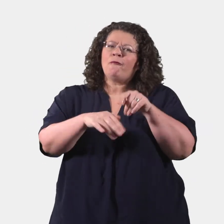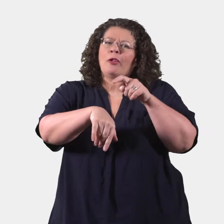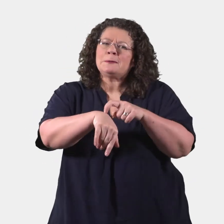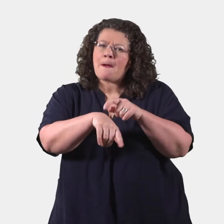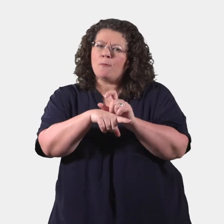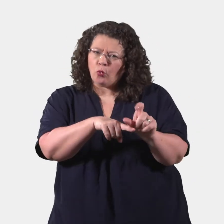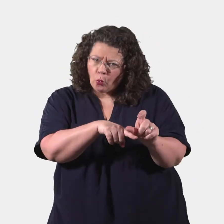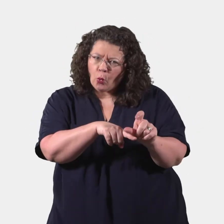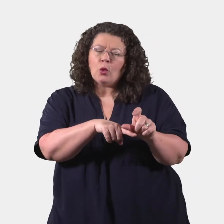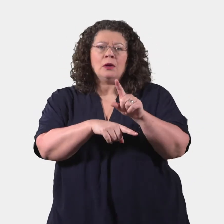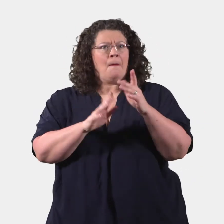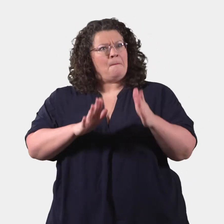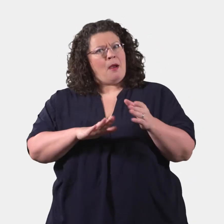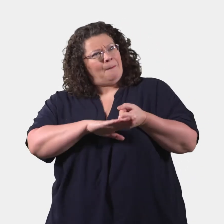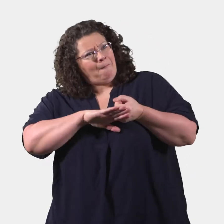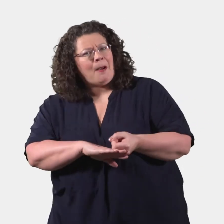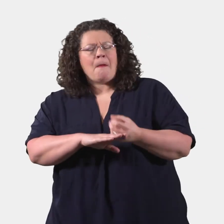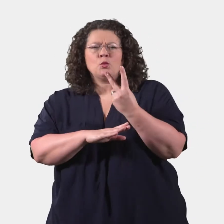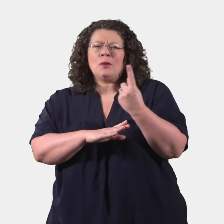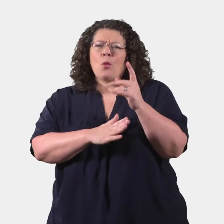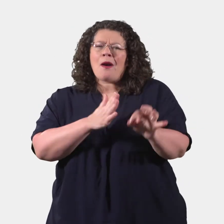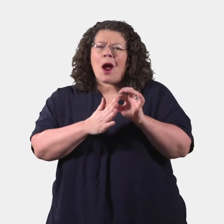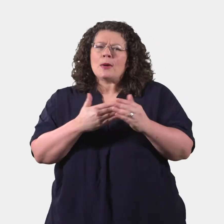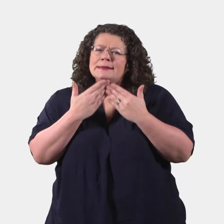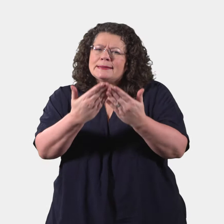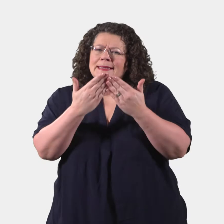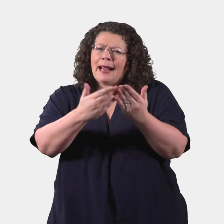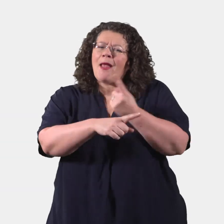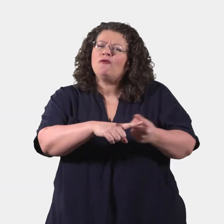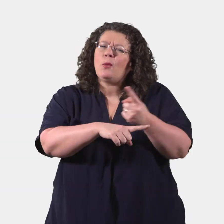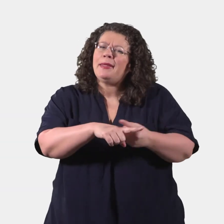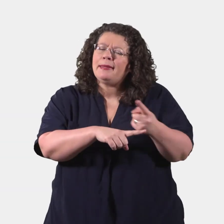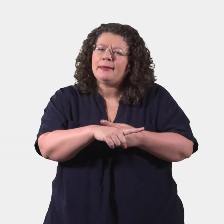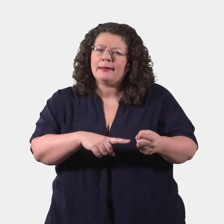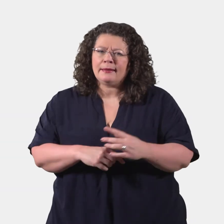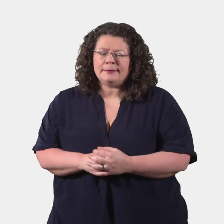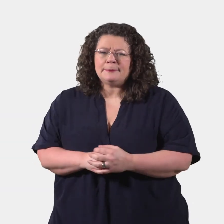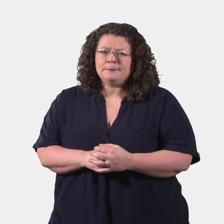ac os oes rhaid i chi wneud o leiaf 21 awr o astudiaeth yr wythnos.